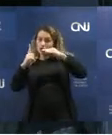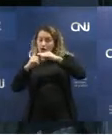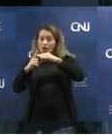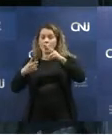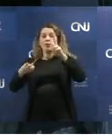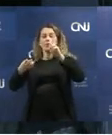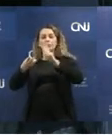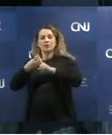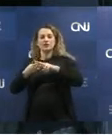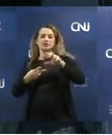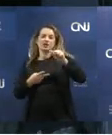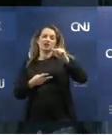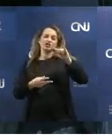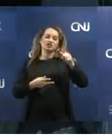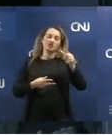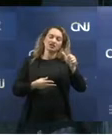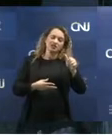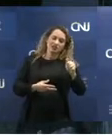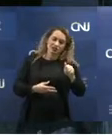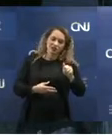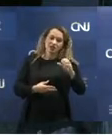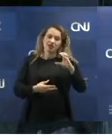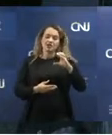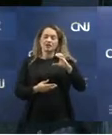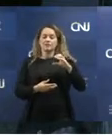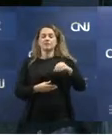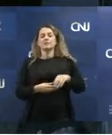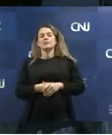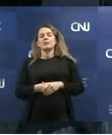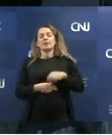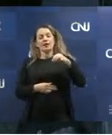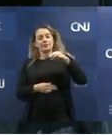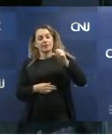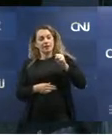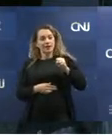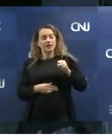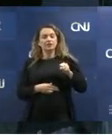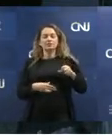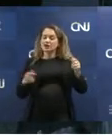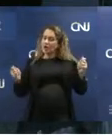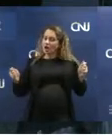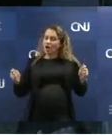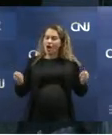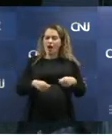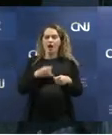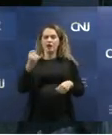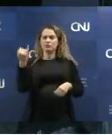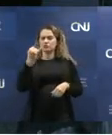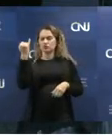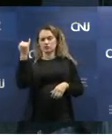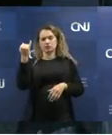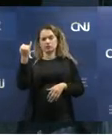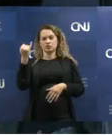São prioridade absolutas. Absoluta Então, essa é uma questão que não pode passar despercebida.